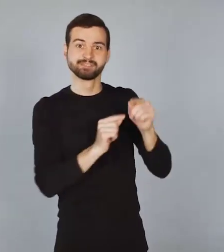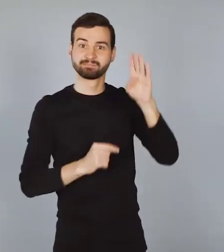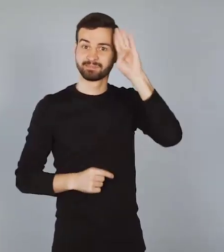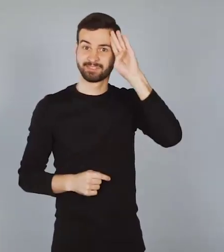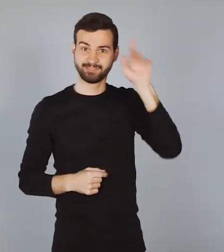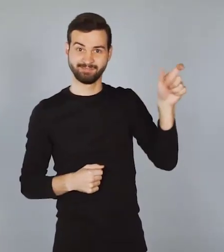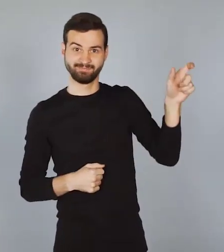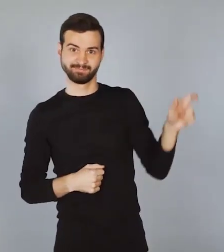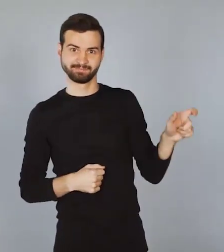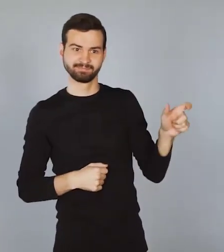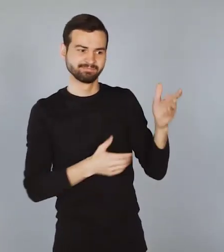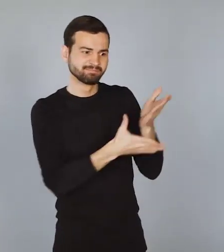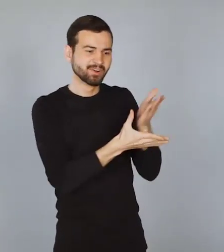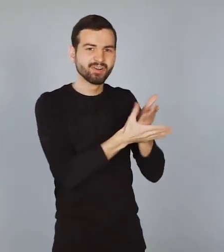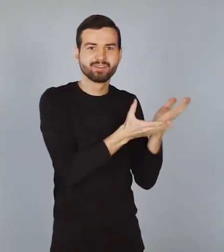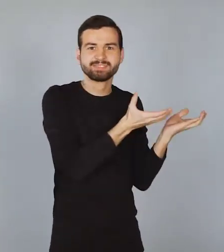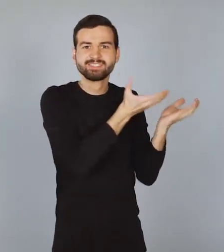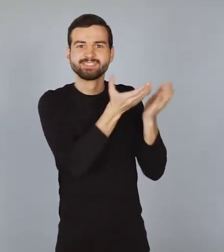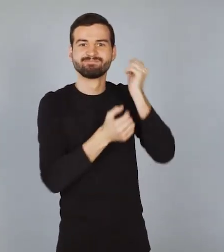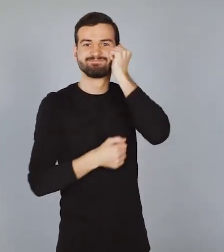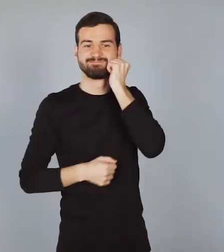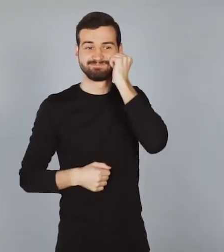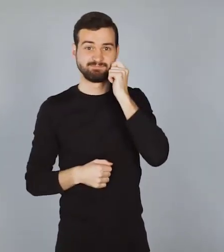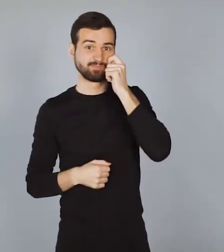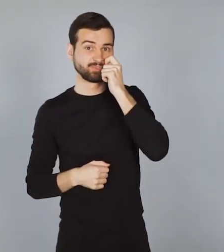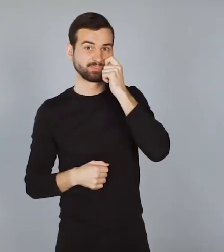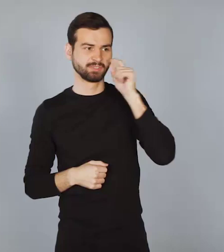мальчик несут старика.